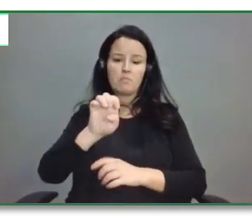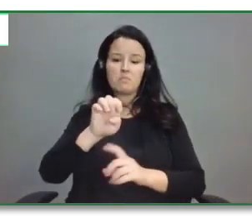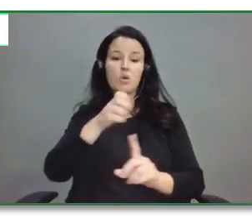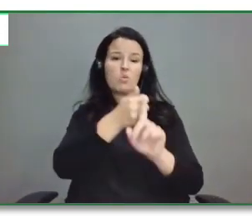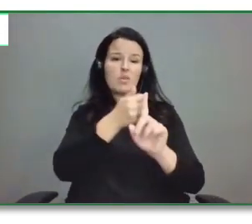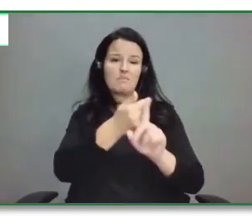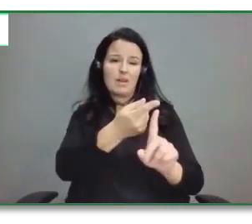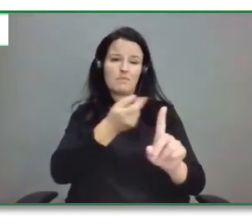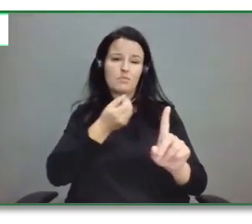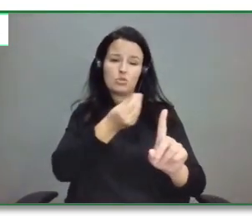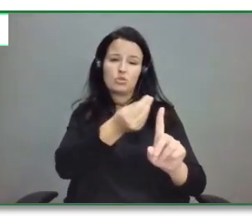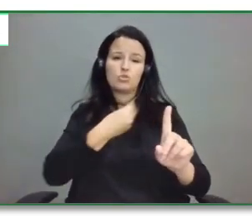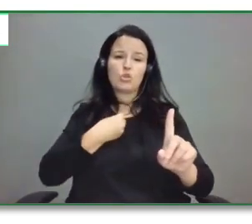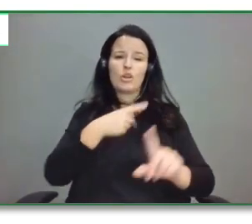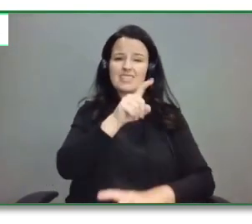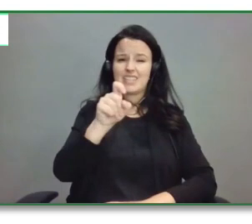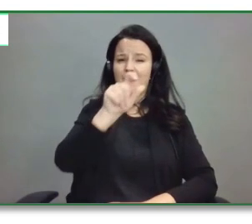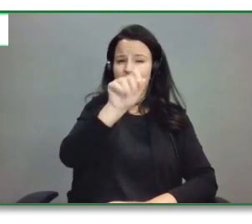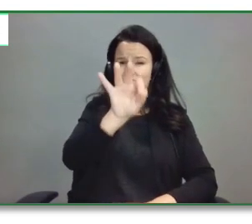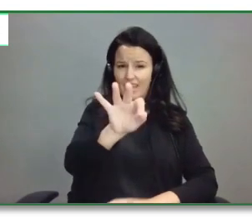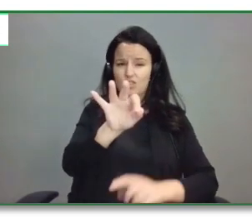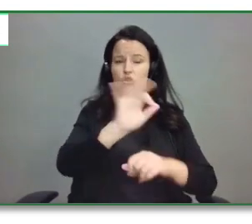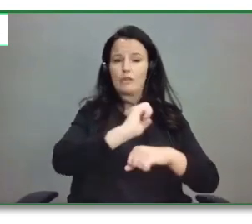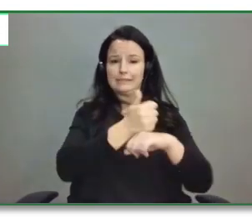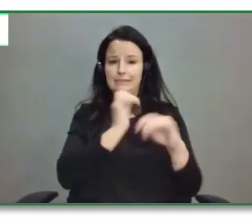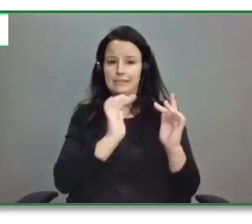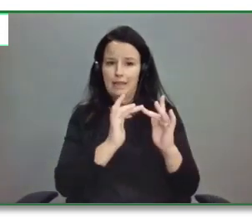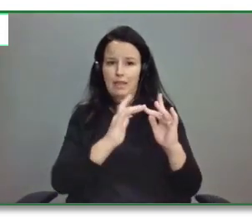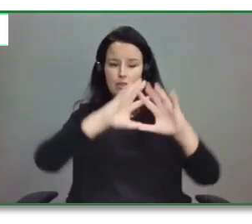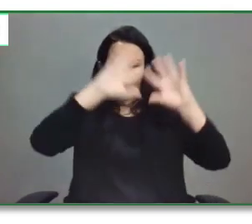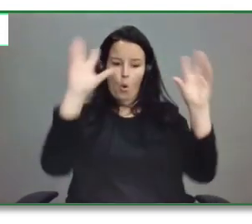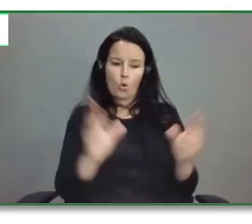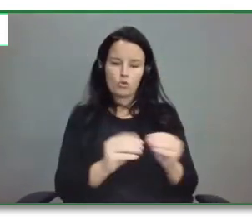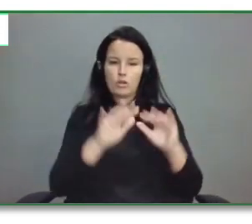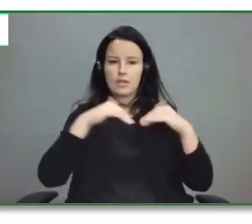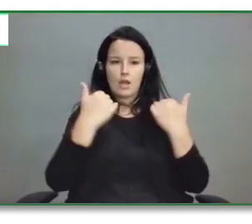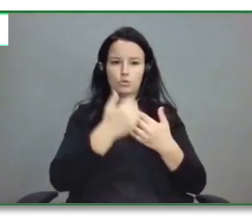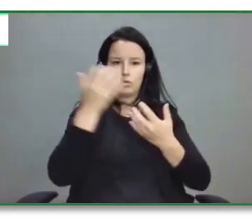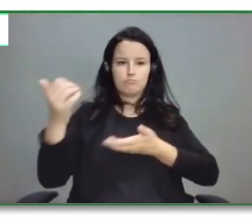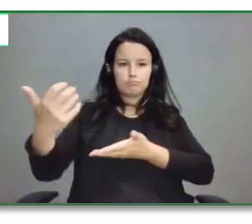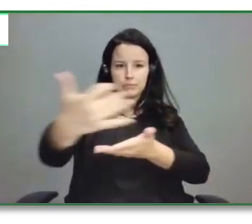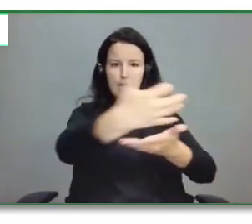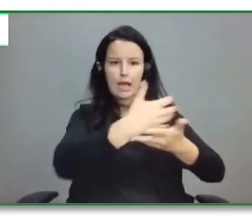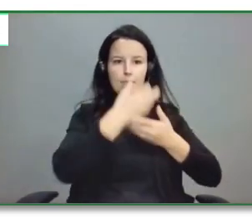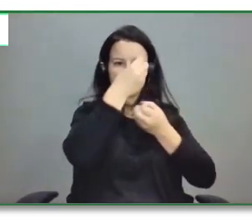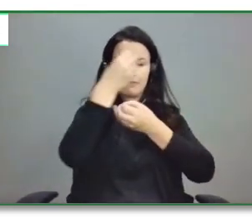URLs au total qui composent à base de